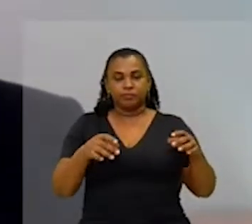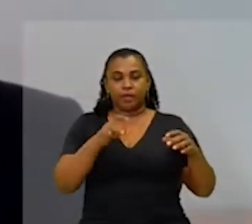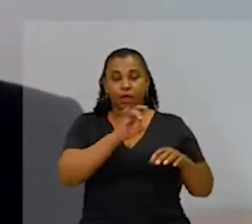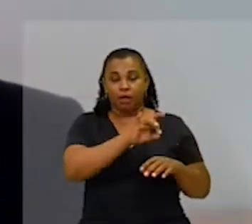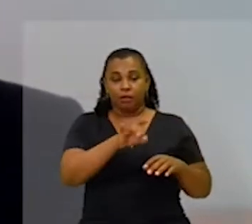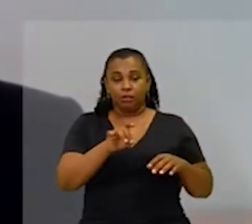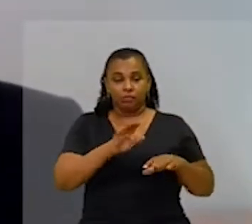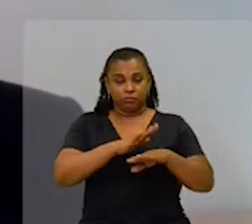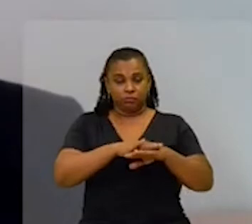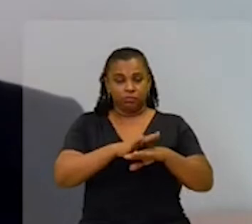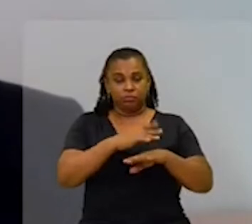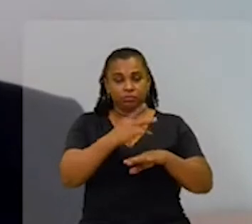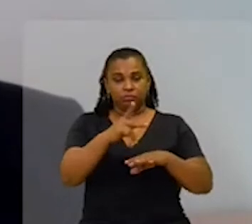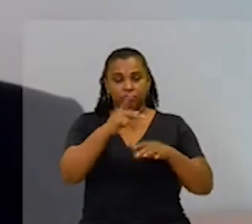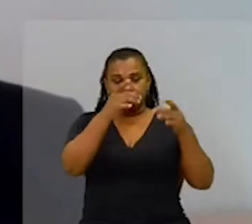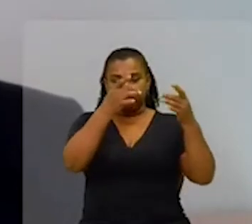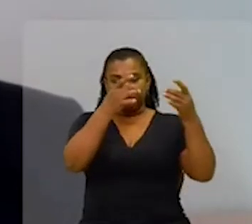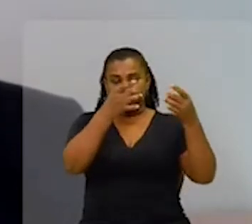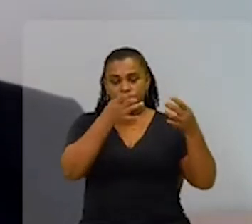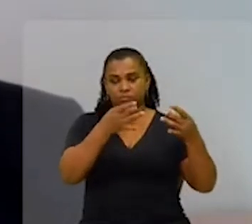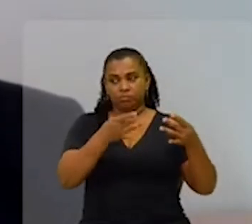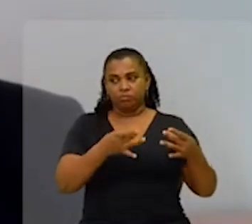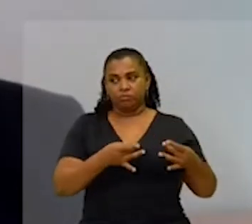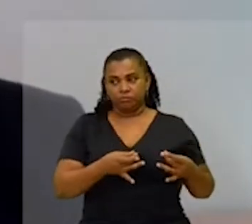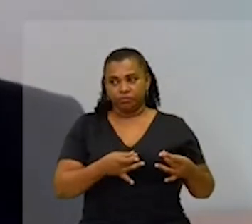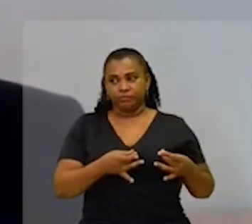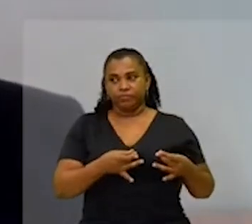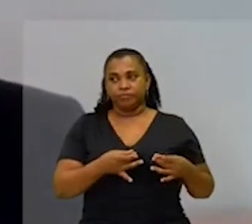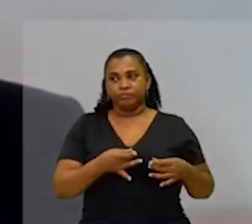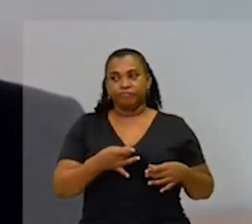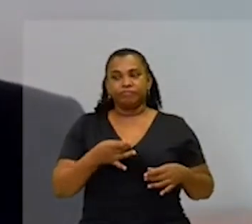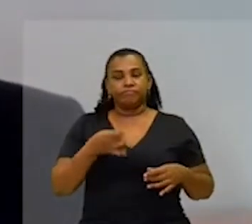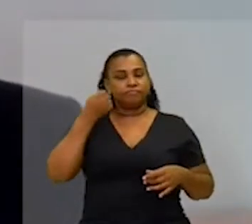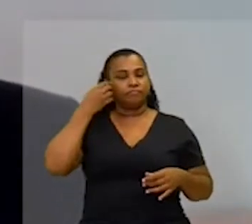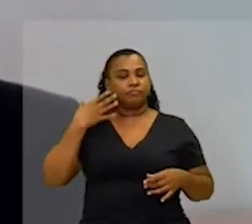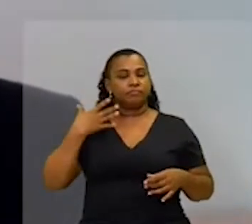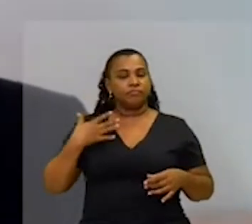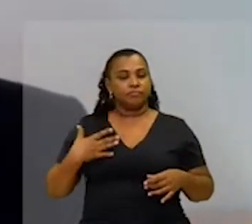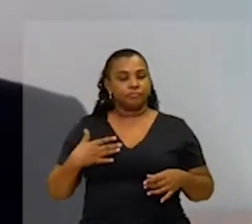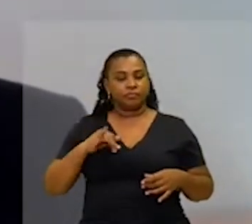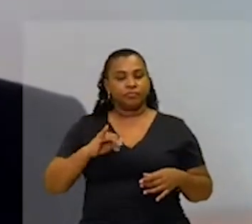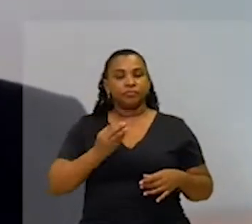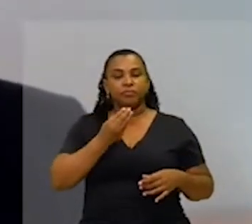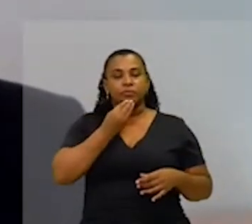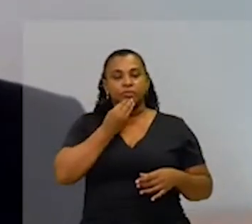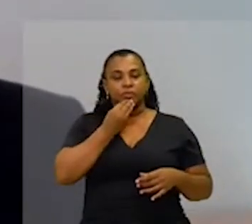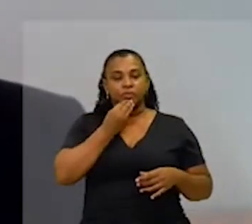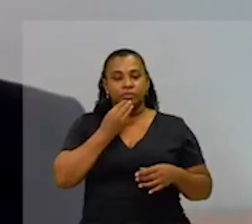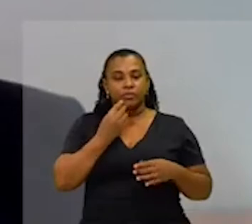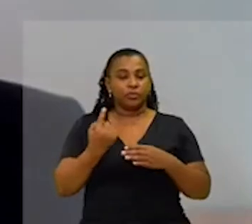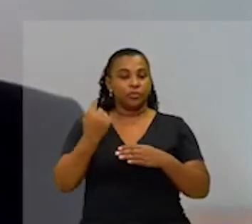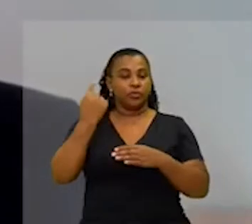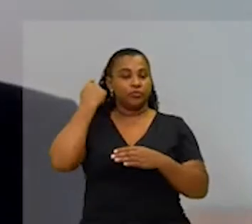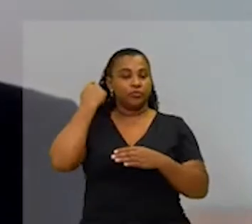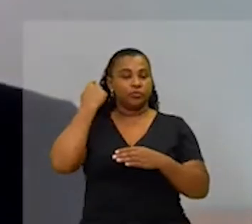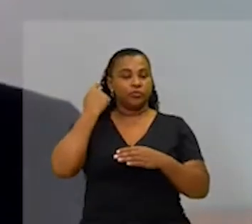momento oportuno a fundo dessa tela ou mencionado anteriormente a uma parede de cor branca